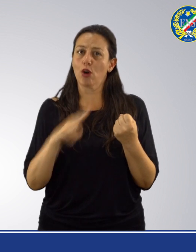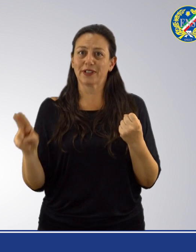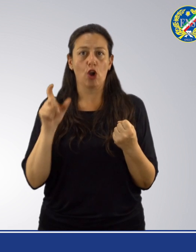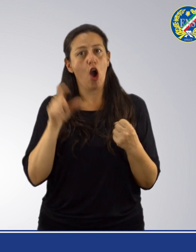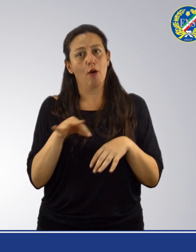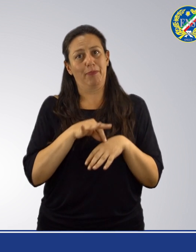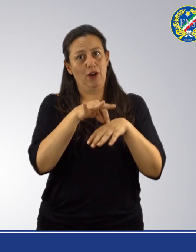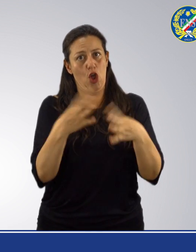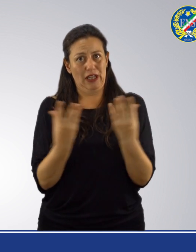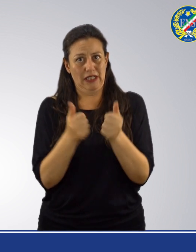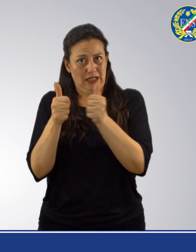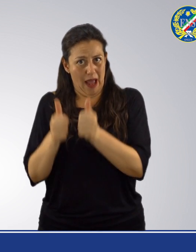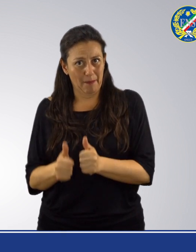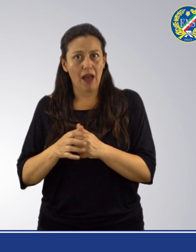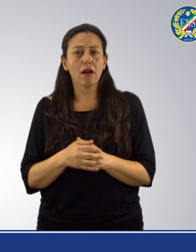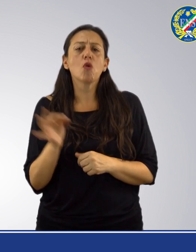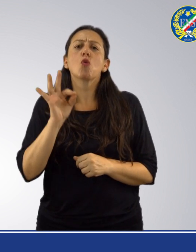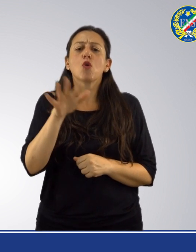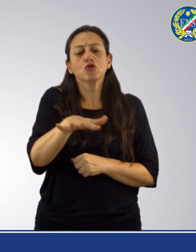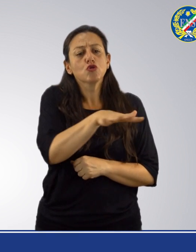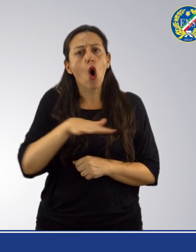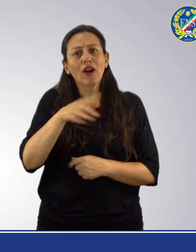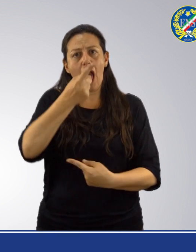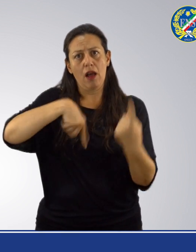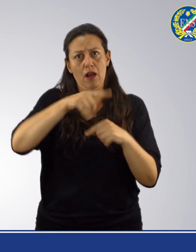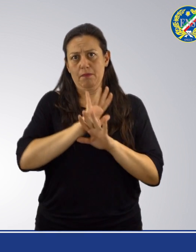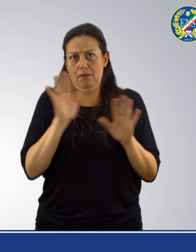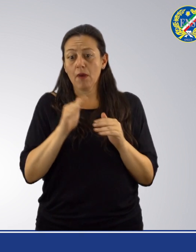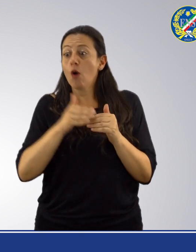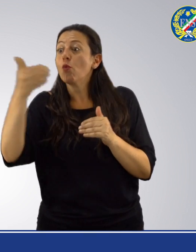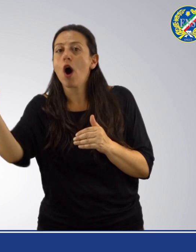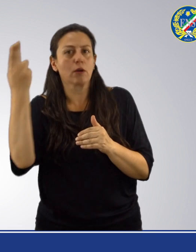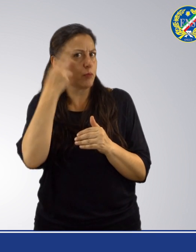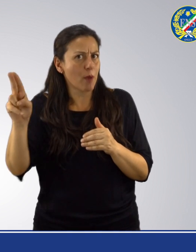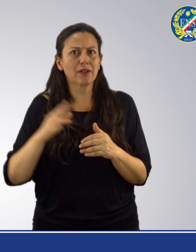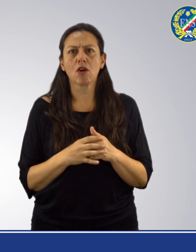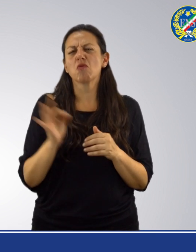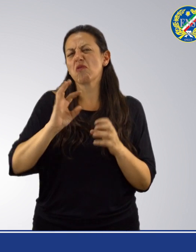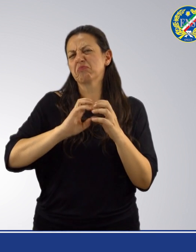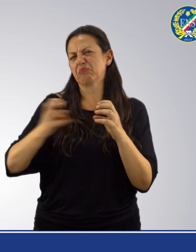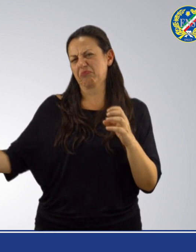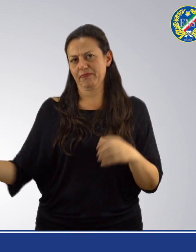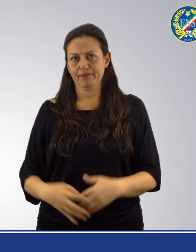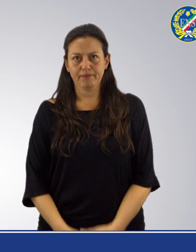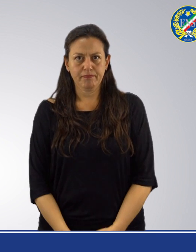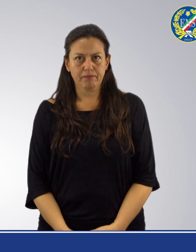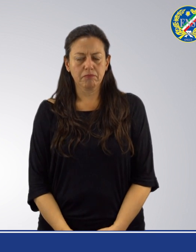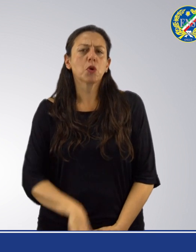ad esempio: per esempio: guida con accompagnatore obbligatorio, o solo in orario diurno, limitata alla provincia/regione di residenza, non autorizzata in autostrada, ed altro